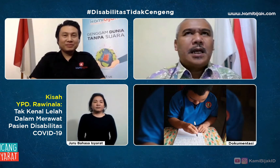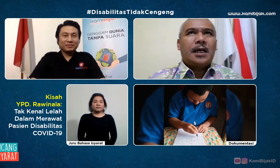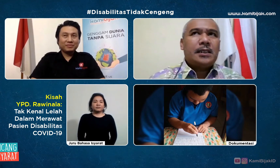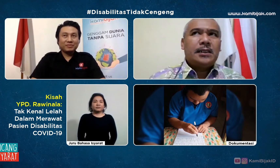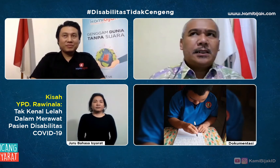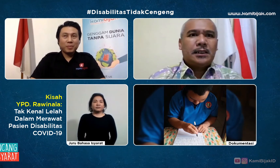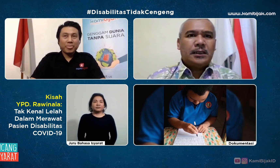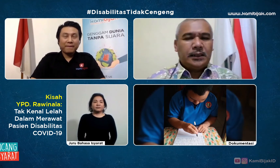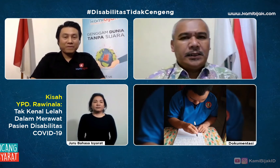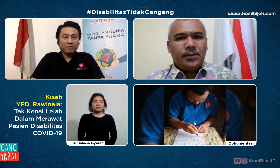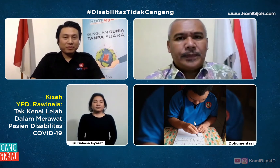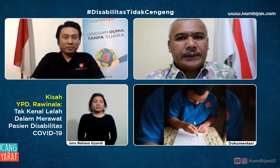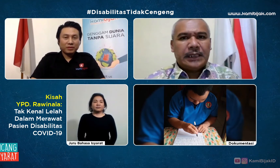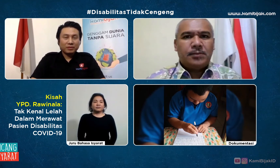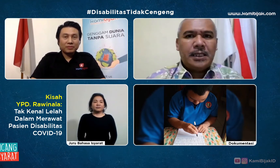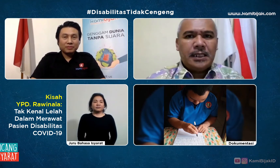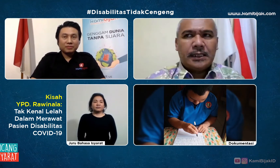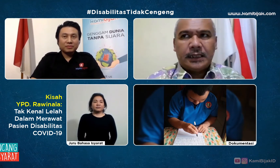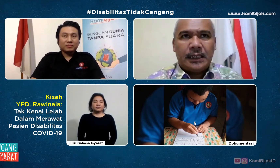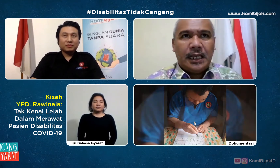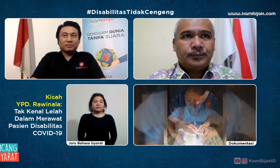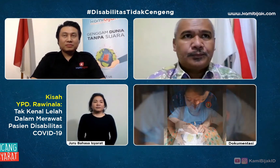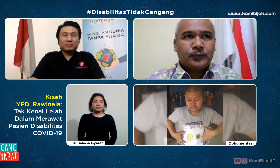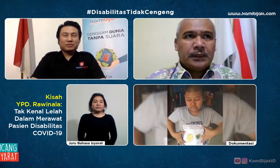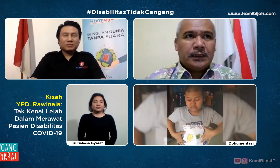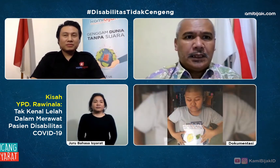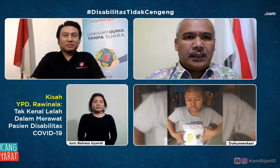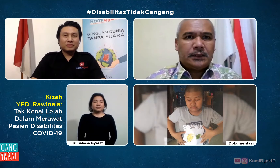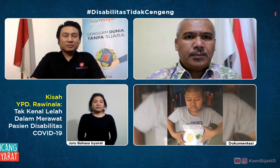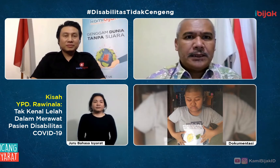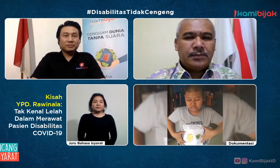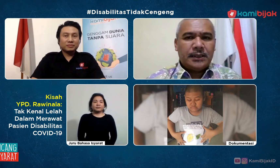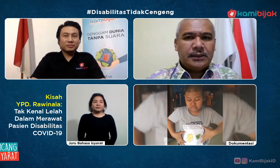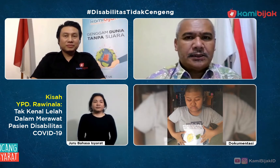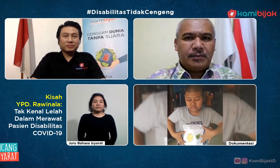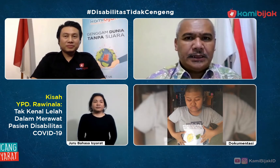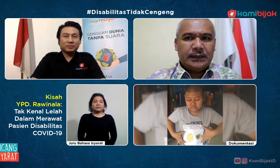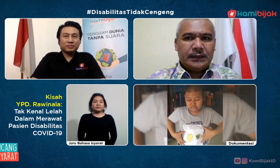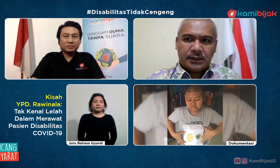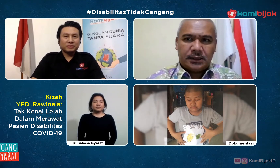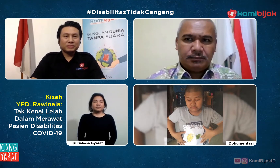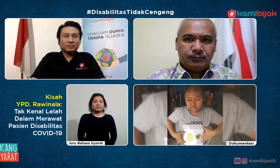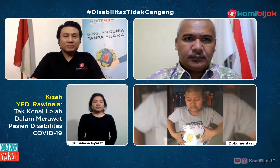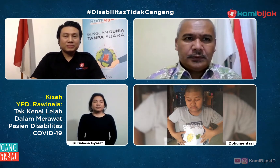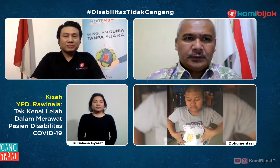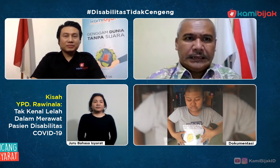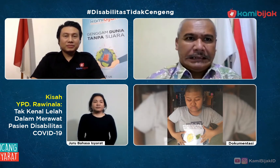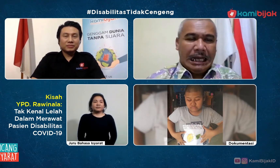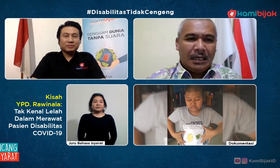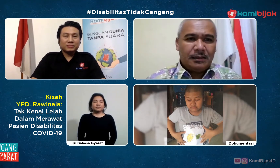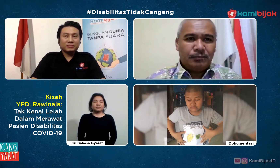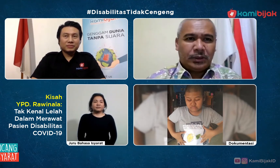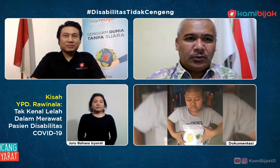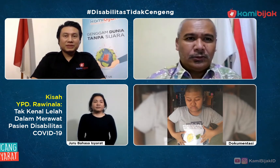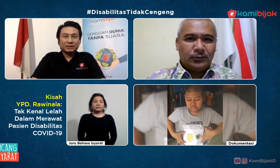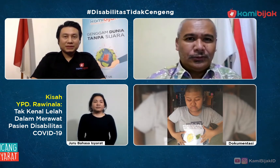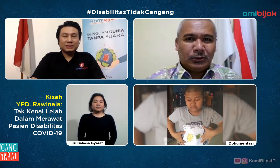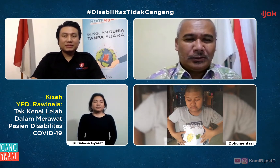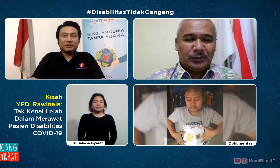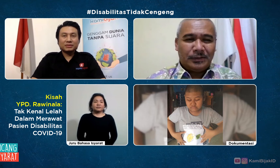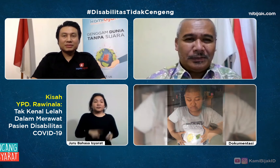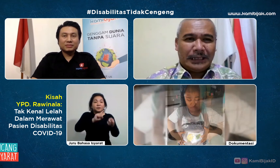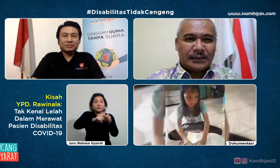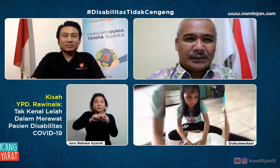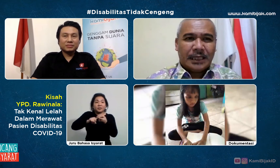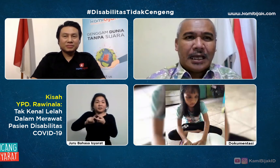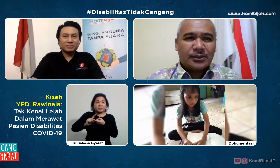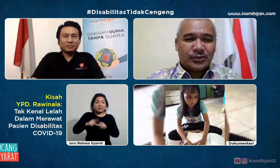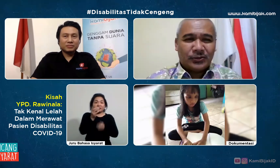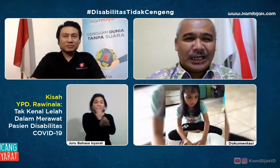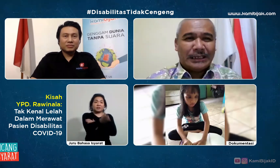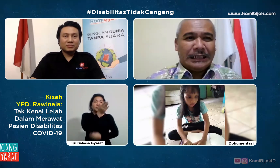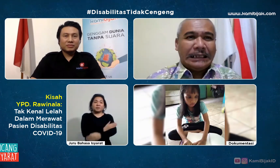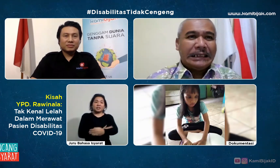Teman-teman Disabilitas tidak perlu untuk merasa seorang diri